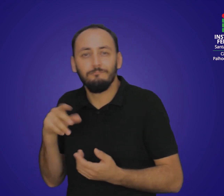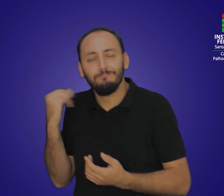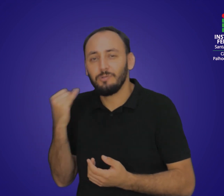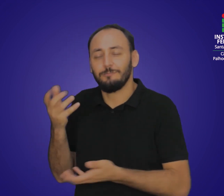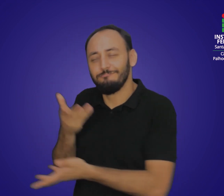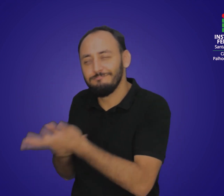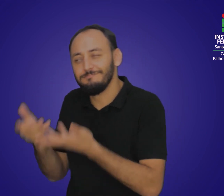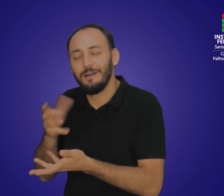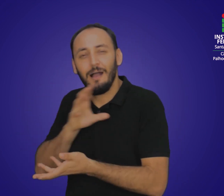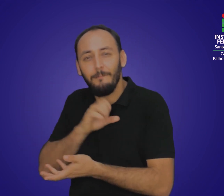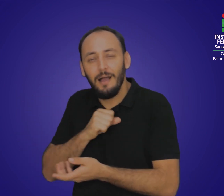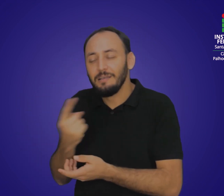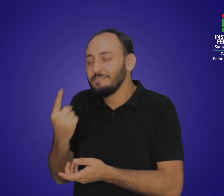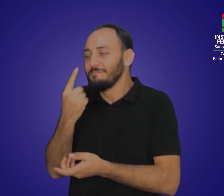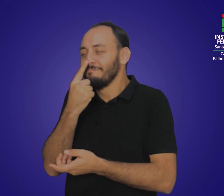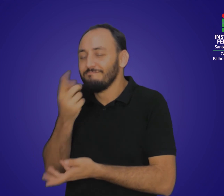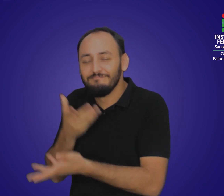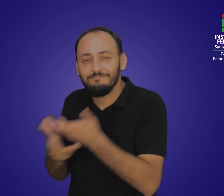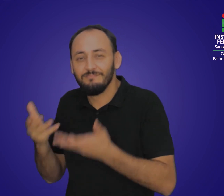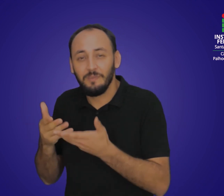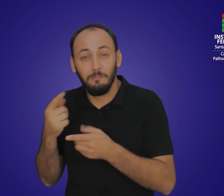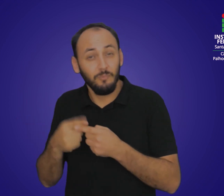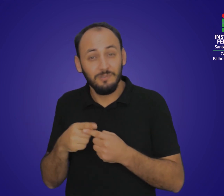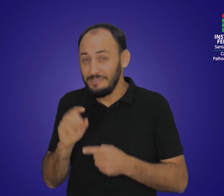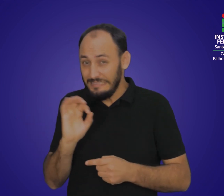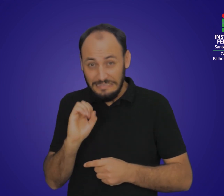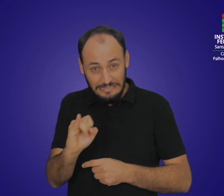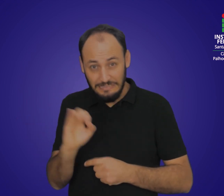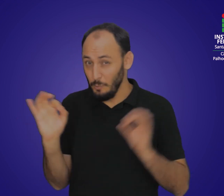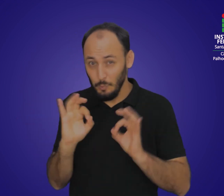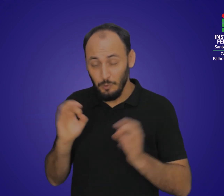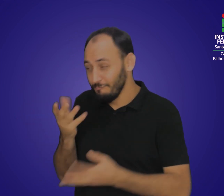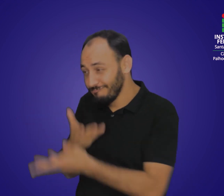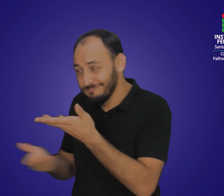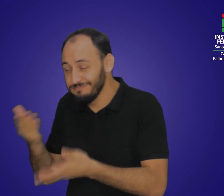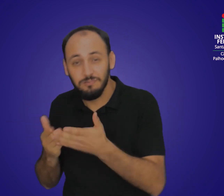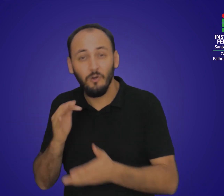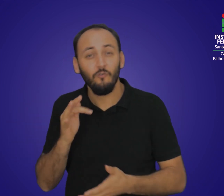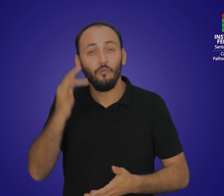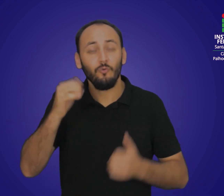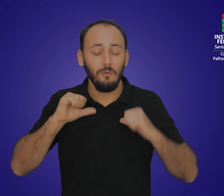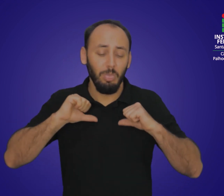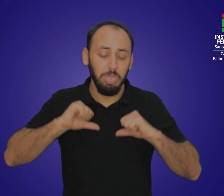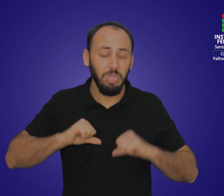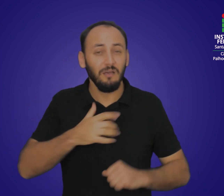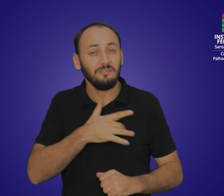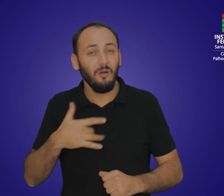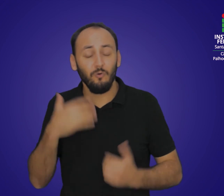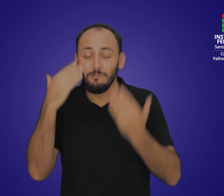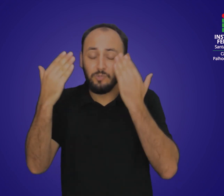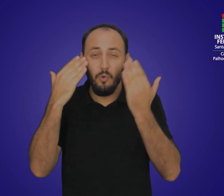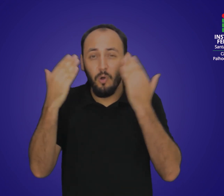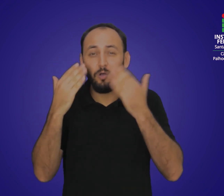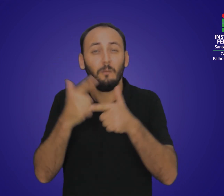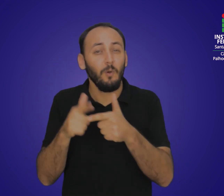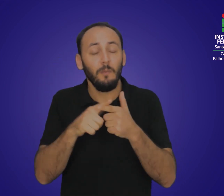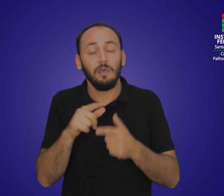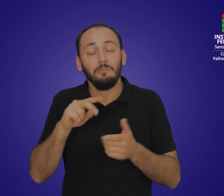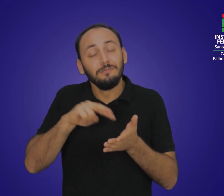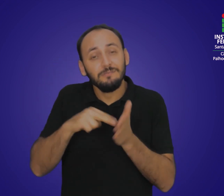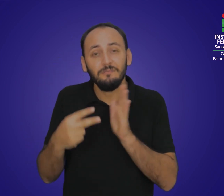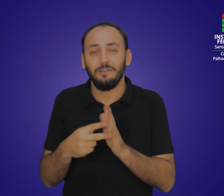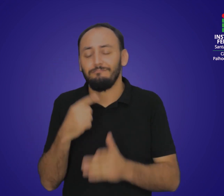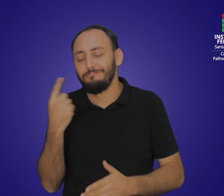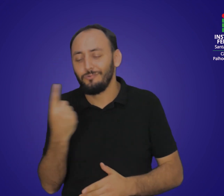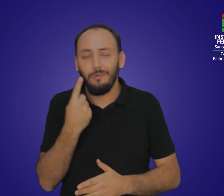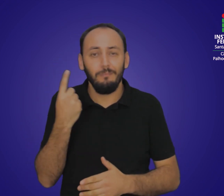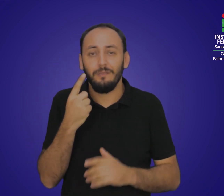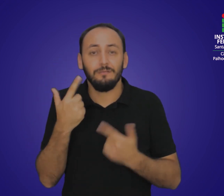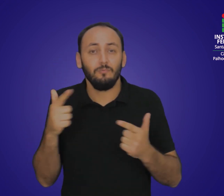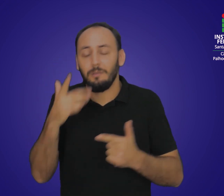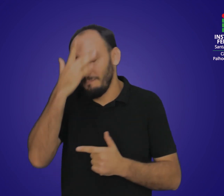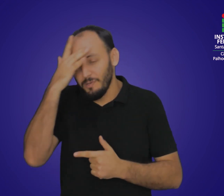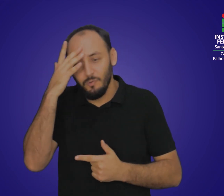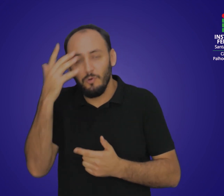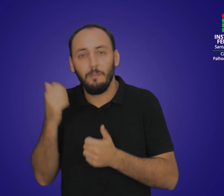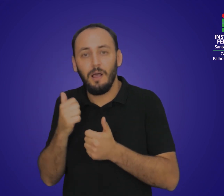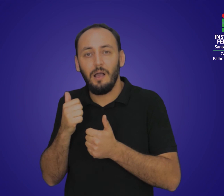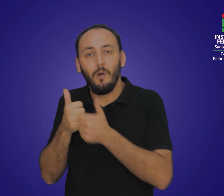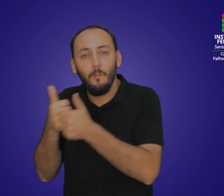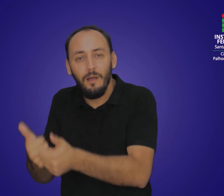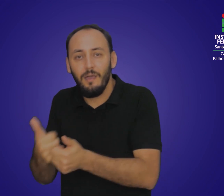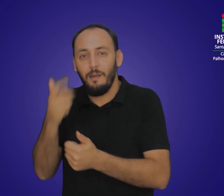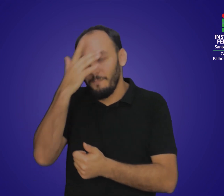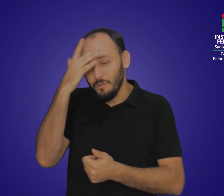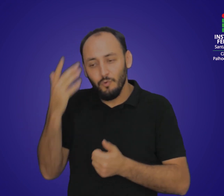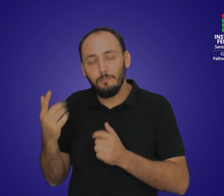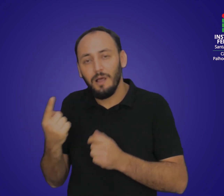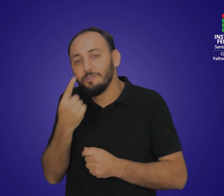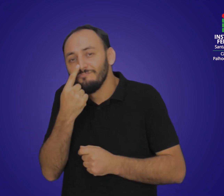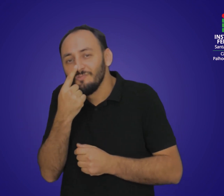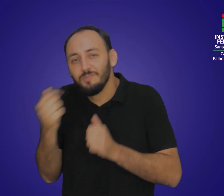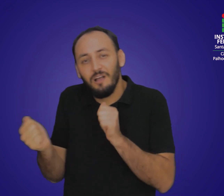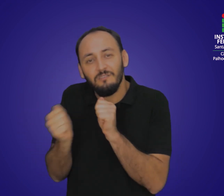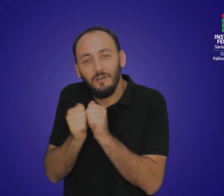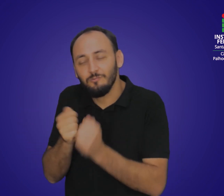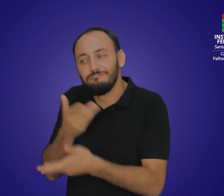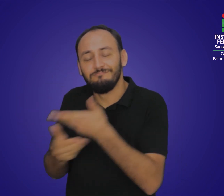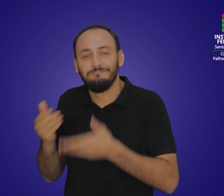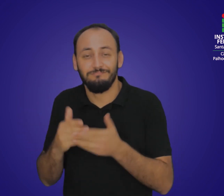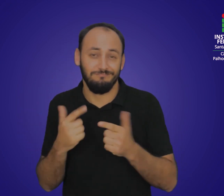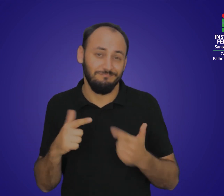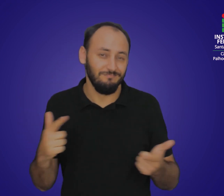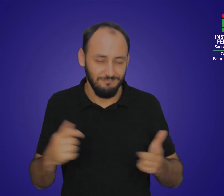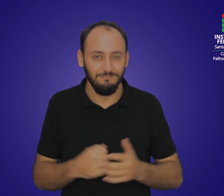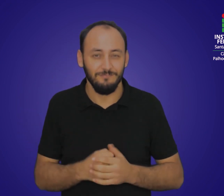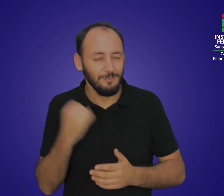É fundamental compartilhar afeto. A falta desse contato mais próximo pode desencadear algum trauma psicológico.